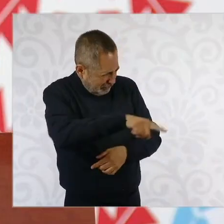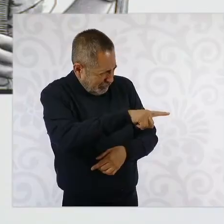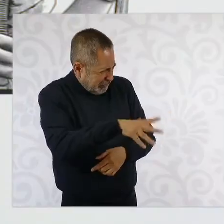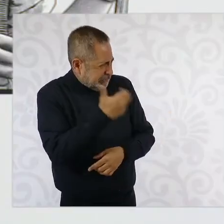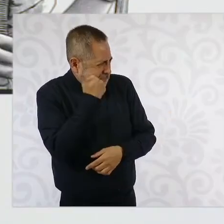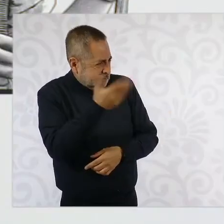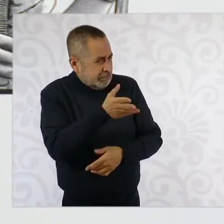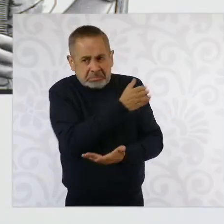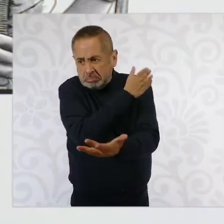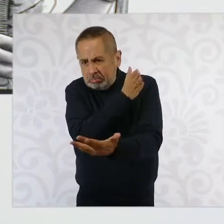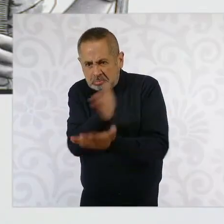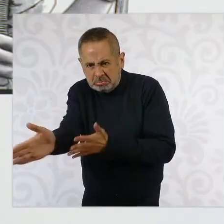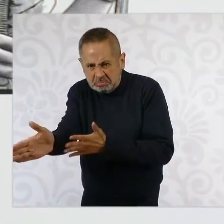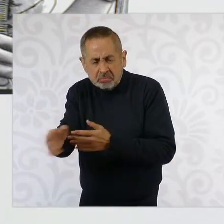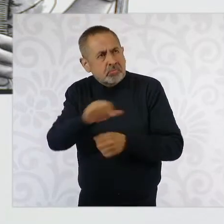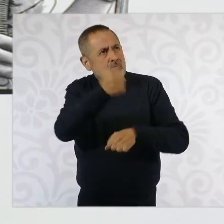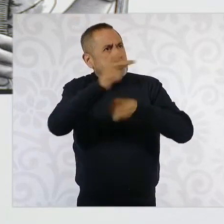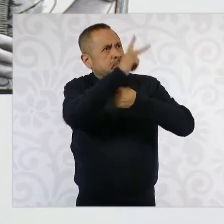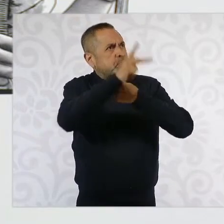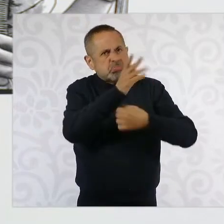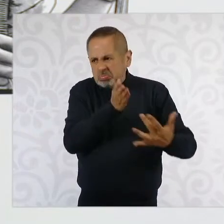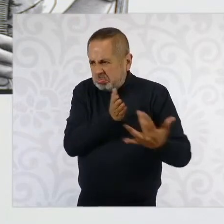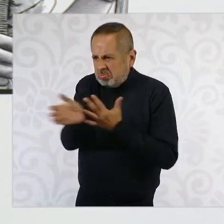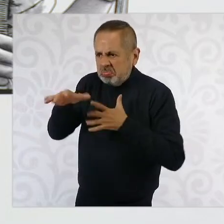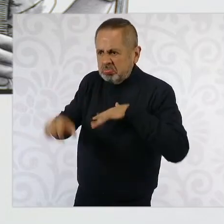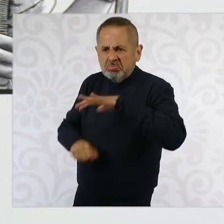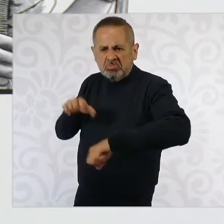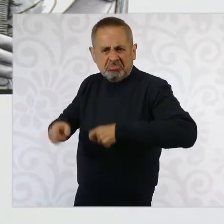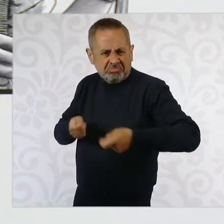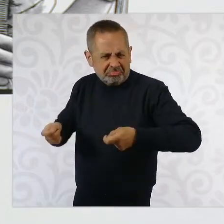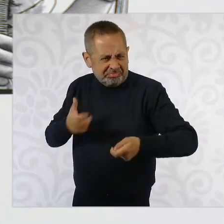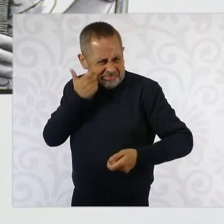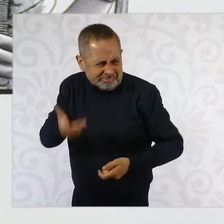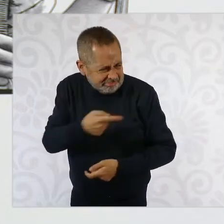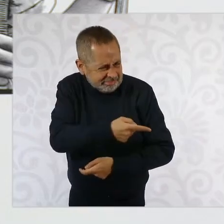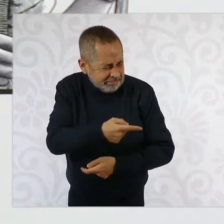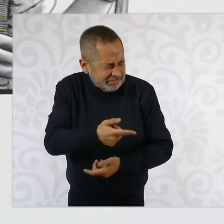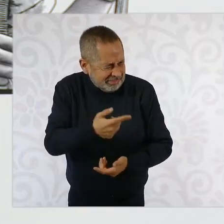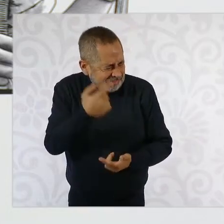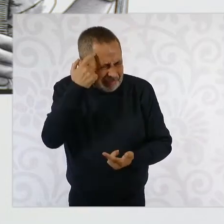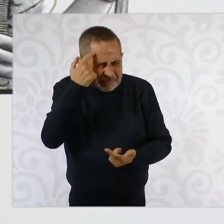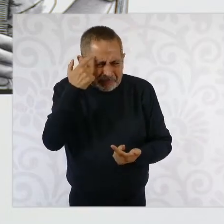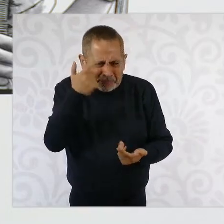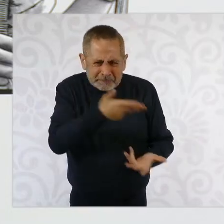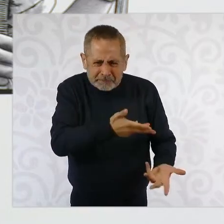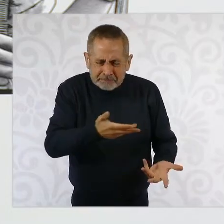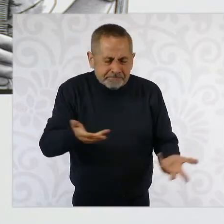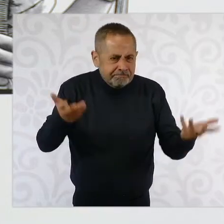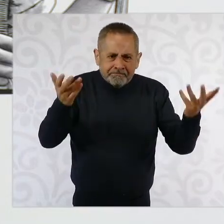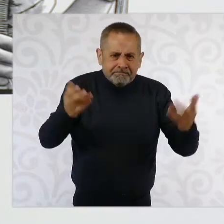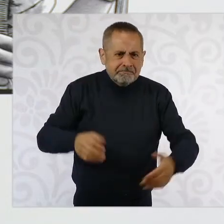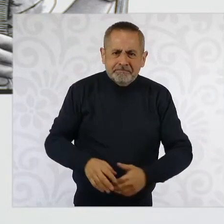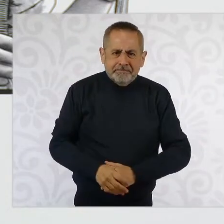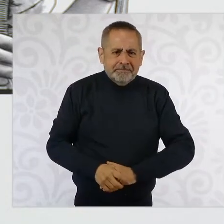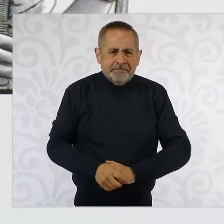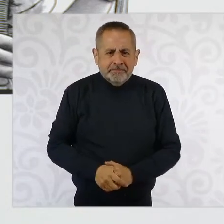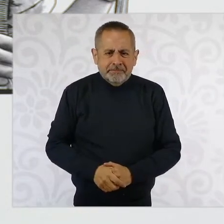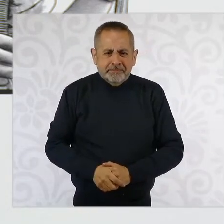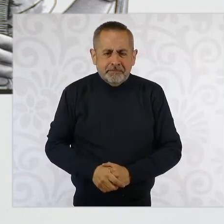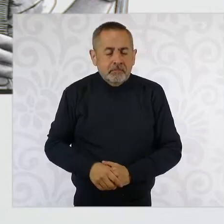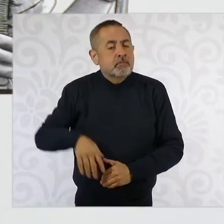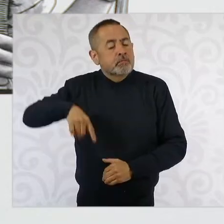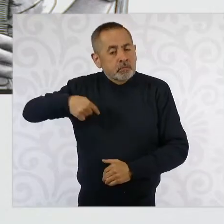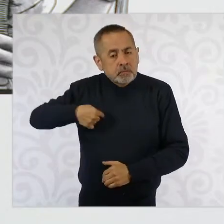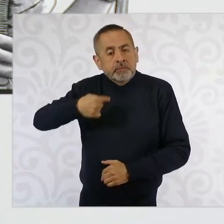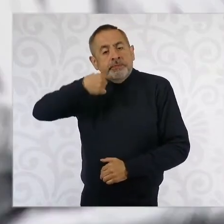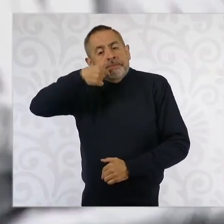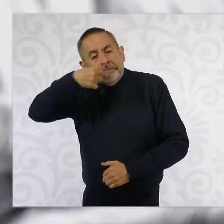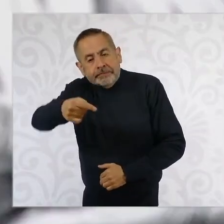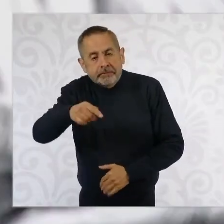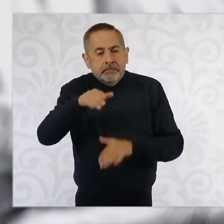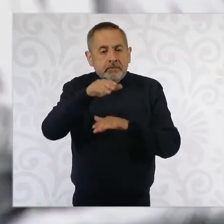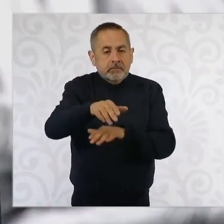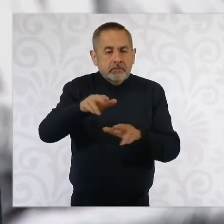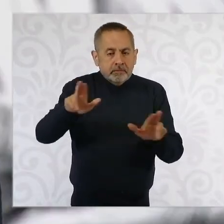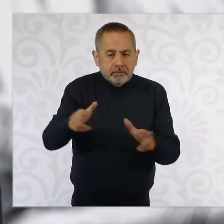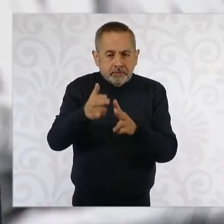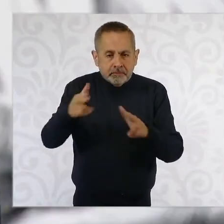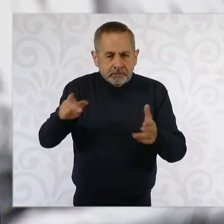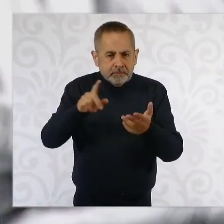México Pues sí no cuando Dije lo del himno má yosar un extraño